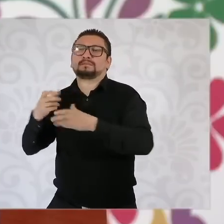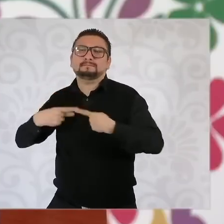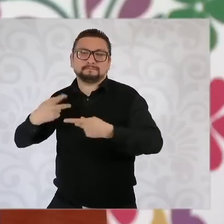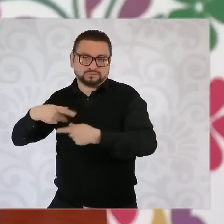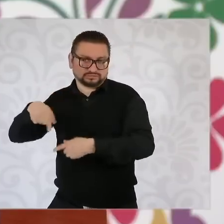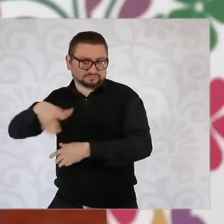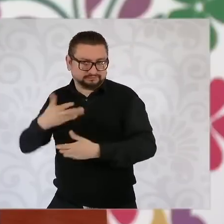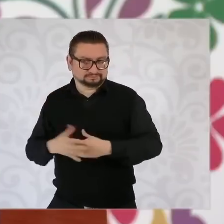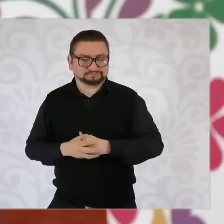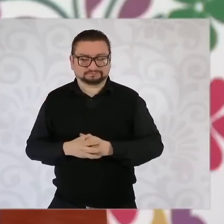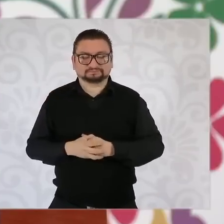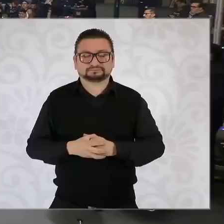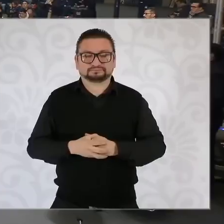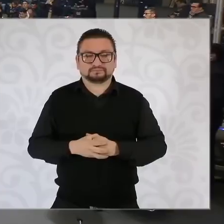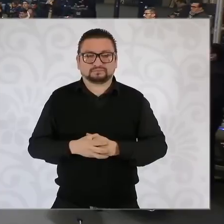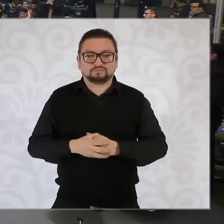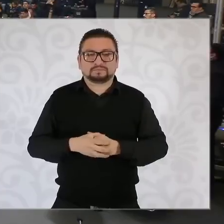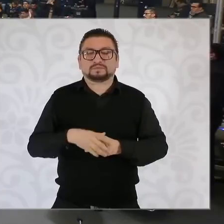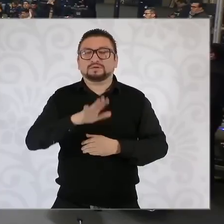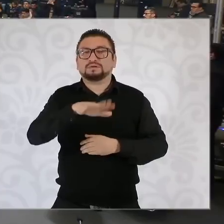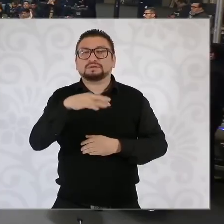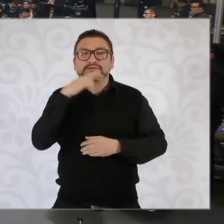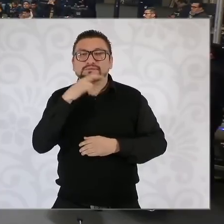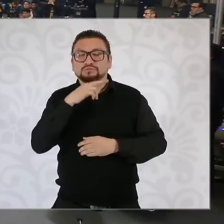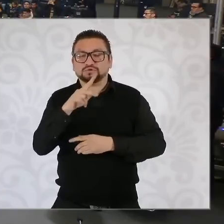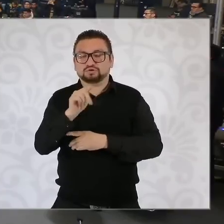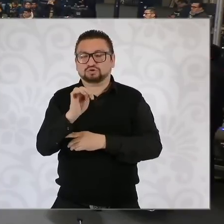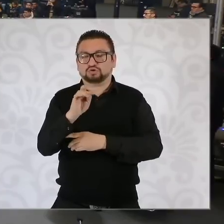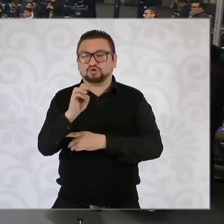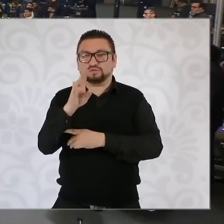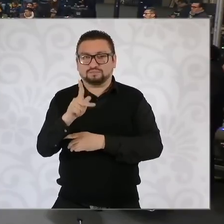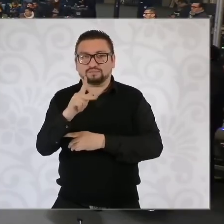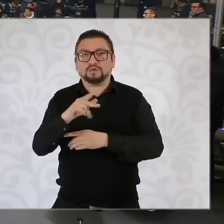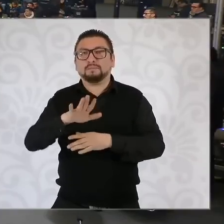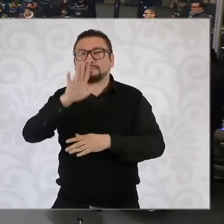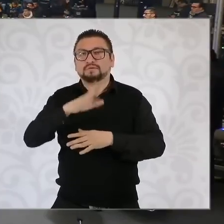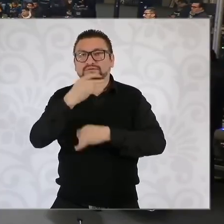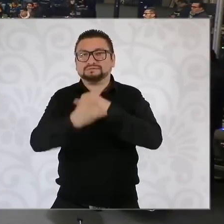rapidísima presidenta pareciera que Donald Trump recibió su primer revés a nivel internacional ya